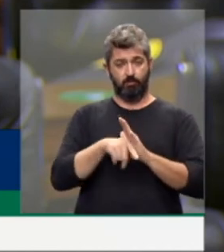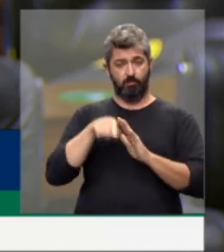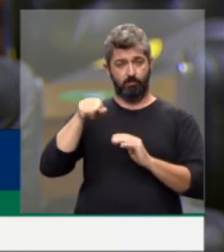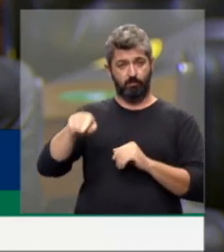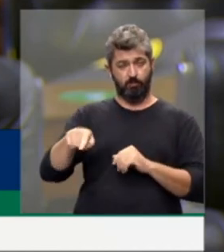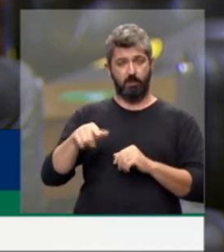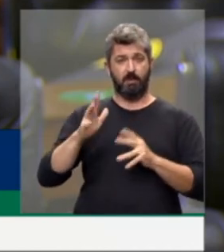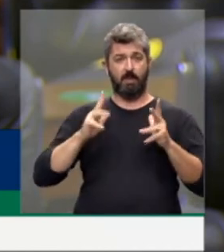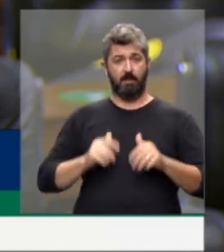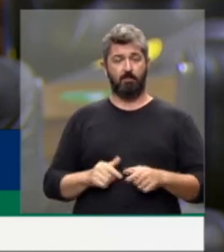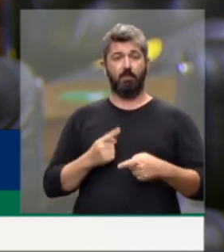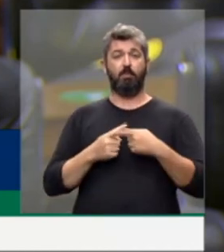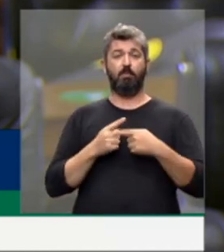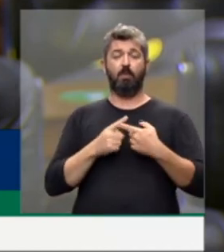E DILUINDO O PRAZO PARA QUE TENHA RETOMADA DA COBRANÇA